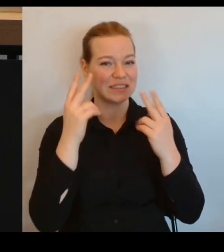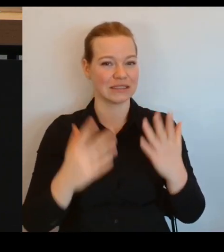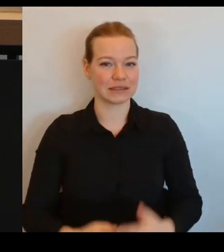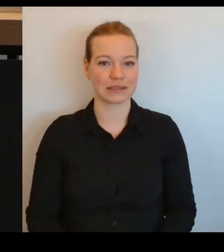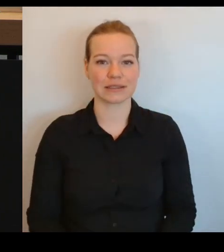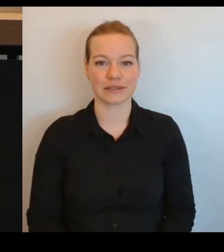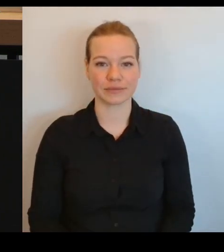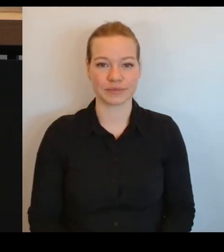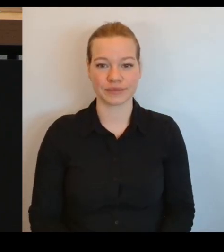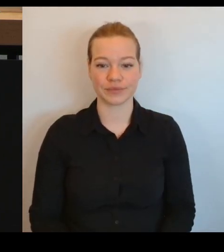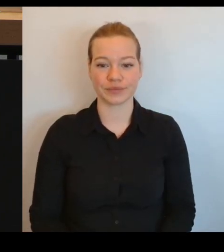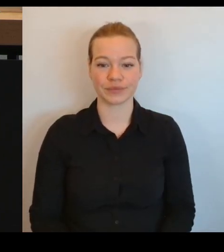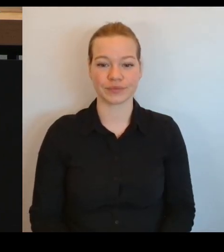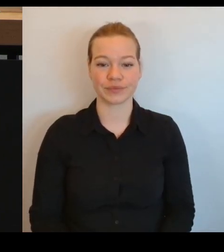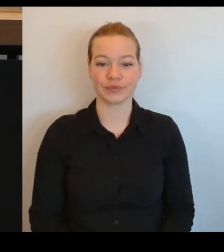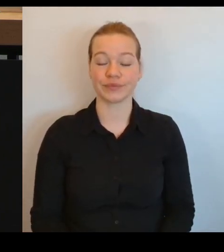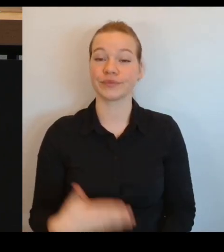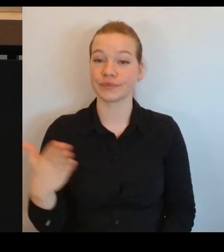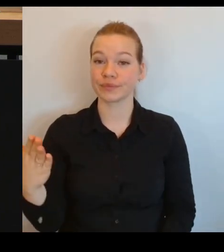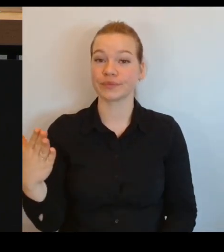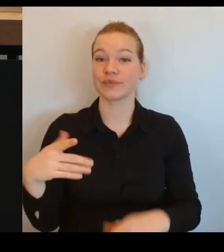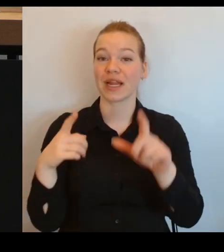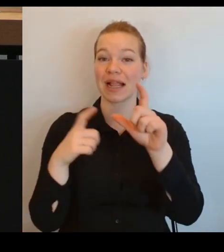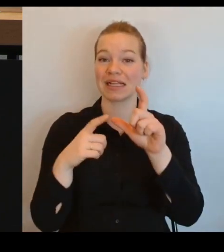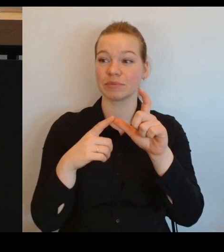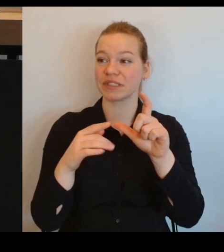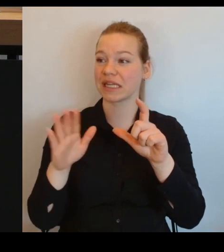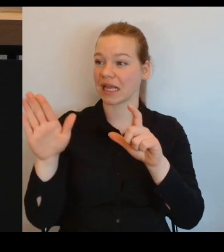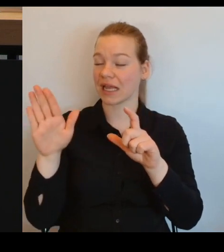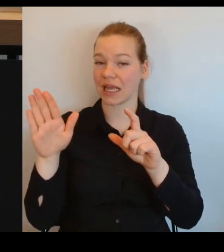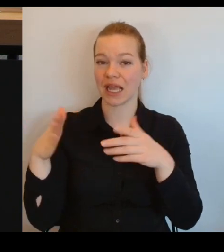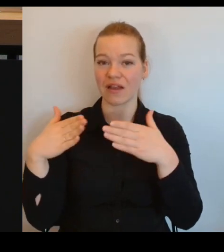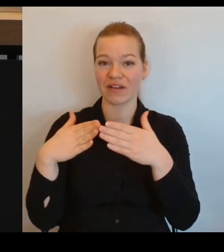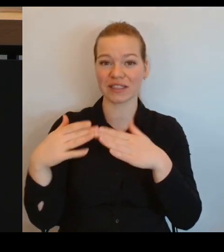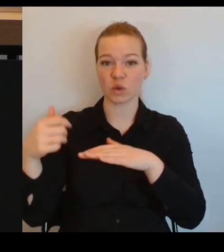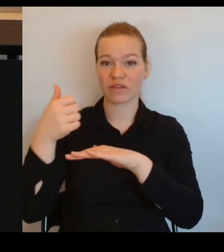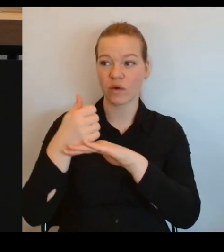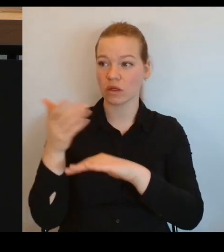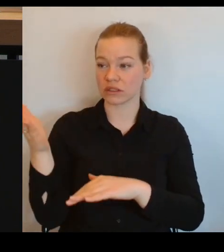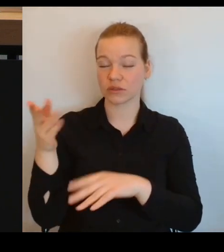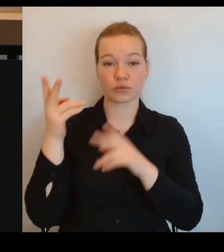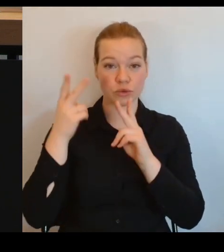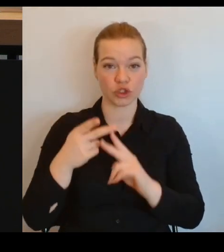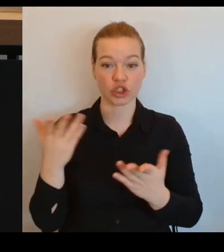auch keinen sozialen Kahlschlag geben. Das heißt, wir werden unserer sozialen Verantwortung in dieser Stadt gerecht werden.